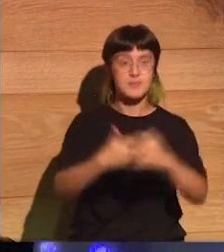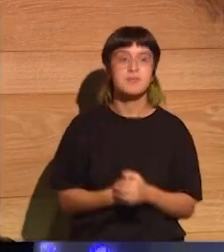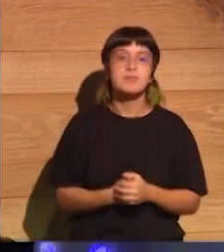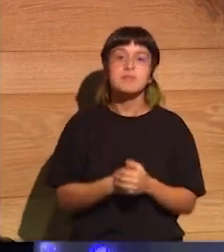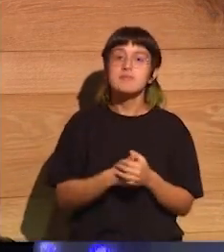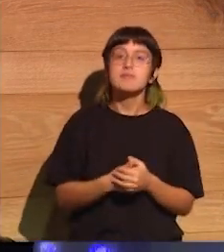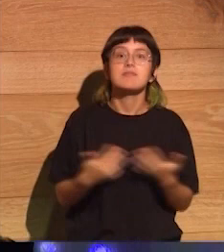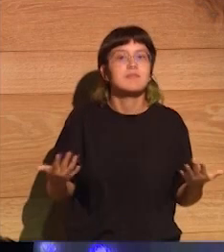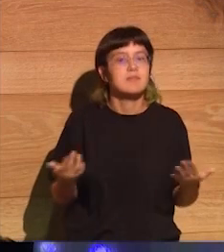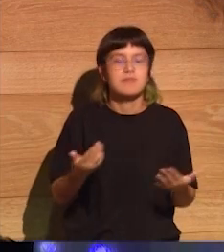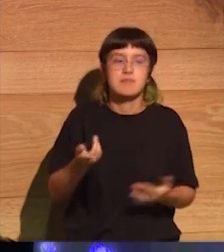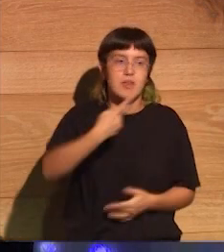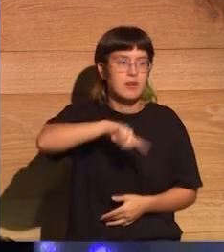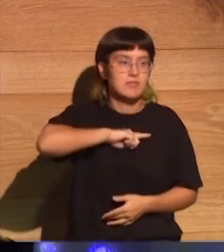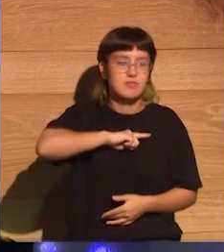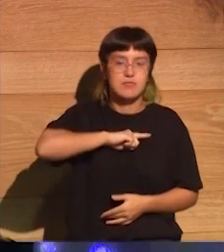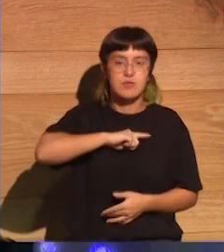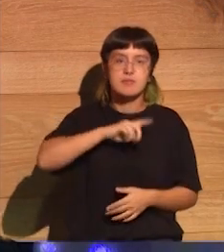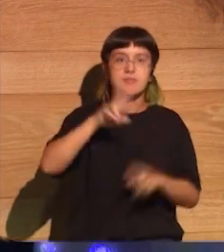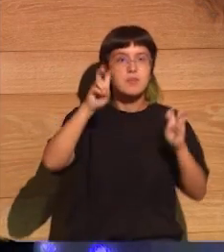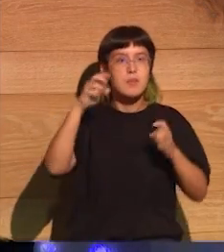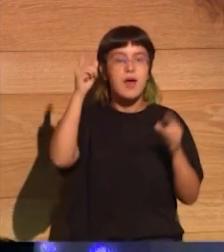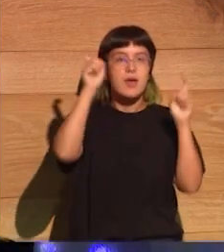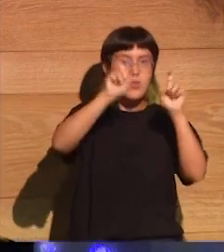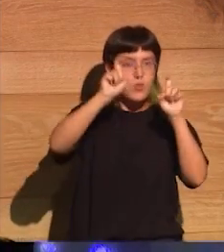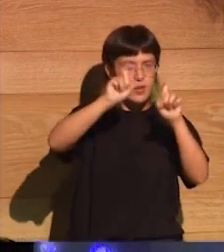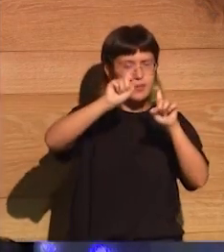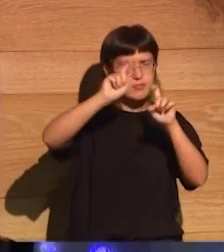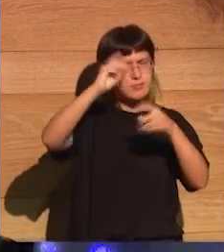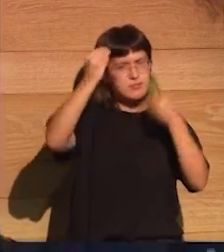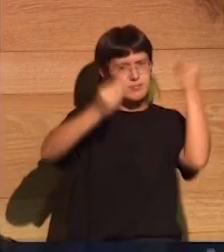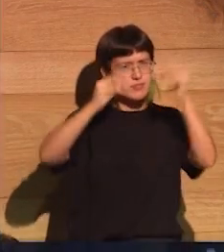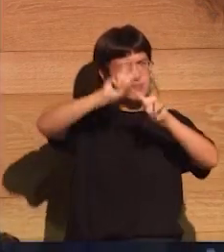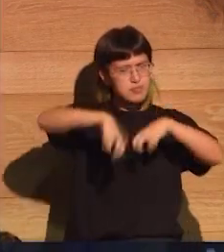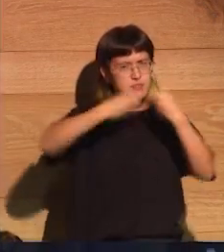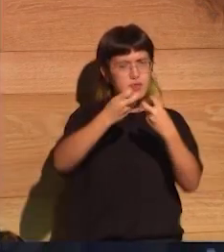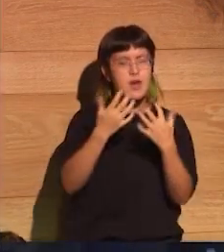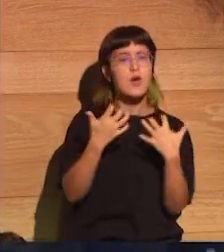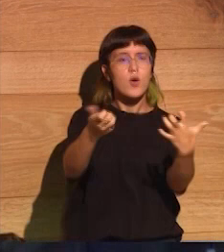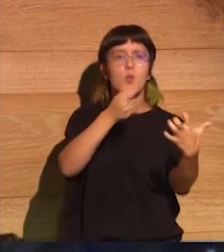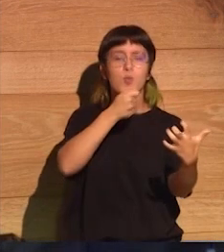es muy importante repensar la educación, también oyendo vuestra voz y escuchando vuestras inquietudes.